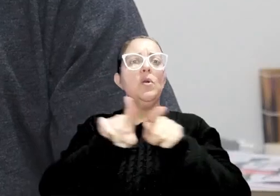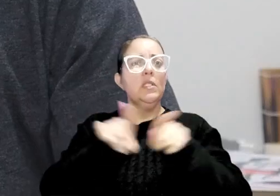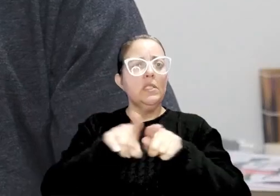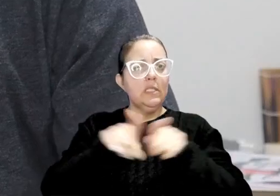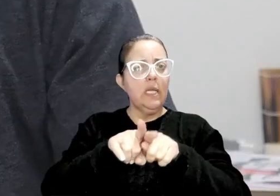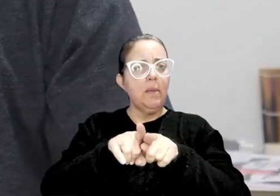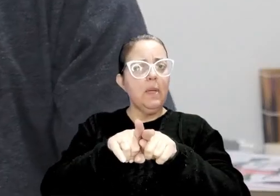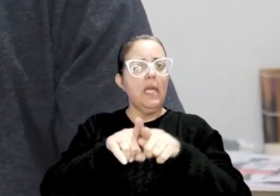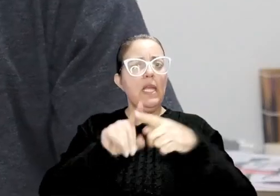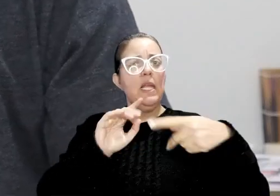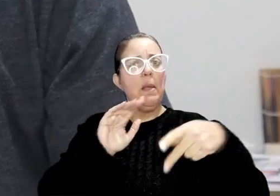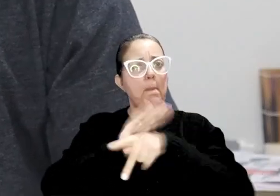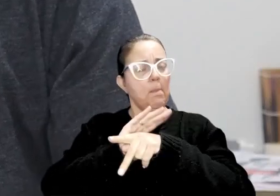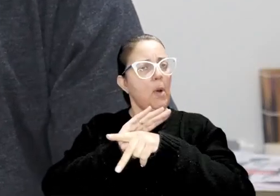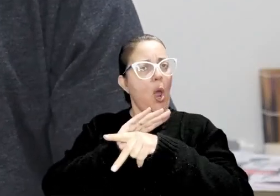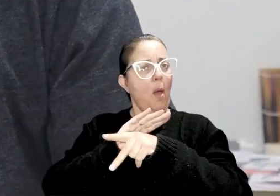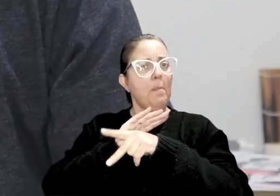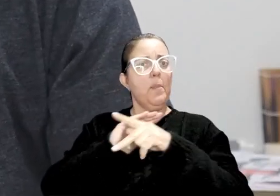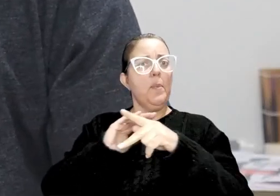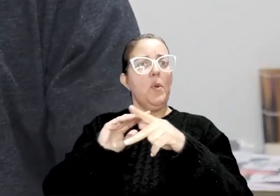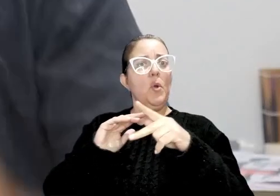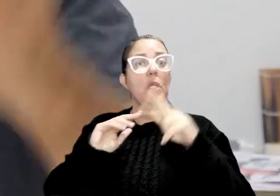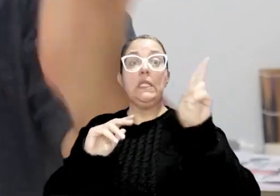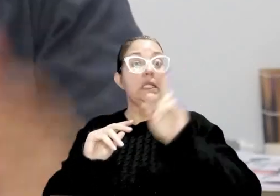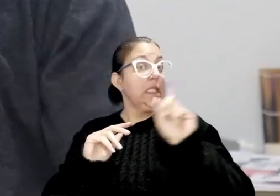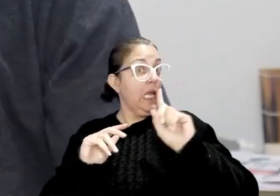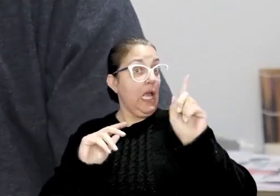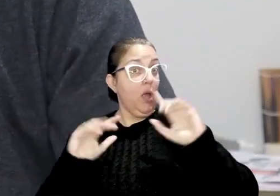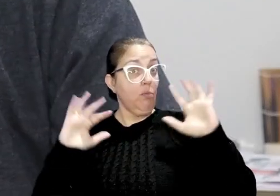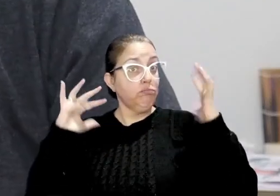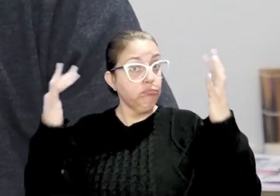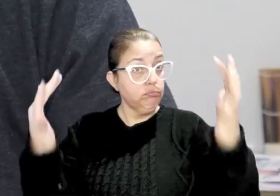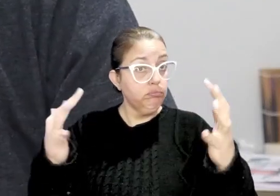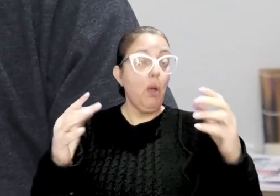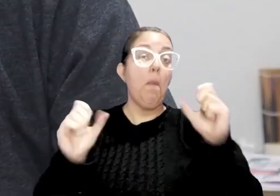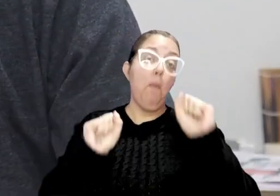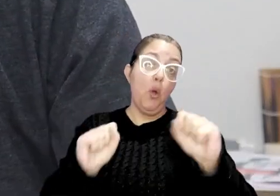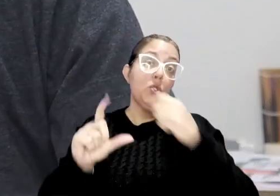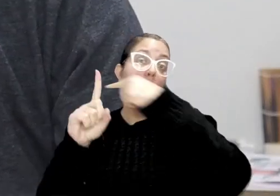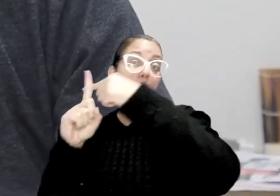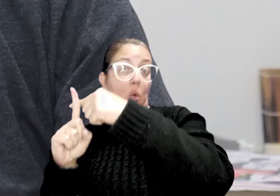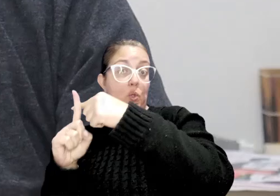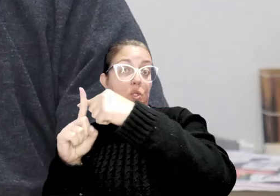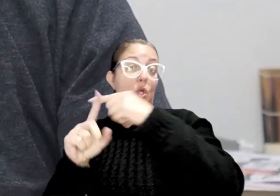impactos positivos ou negativos ou seja alo pode recuperar um ambiente pode recuperar uma